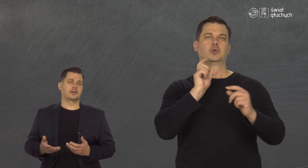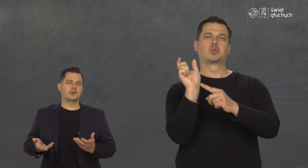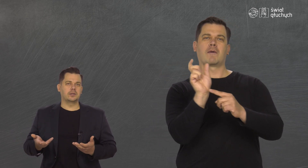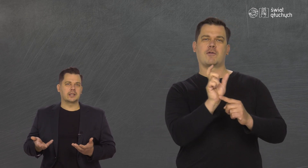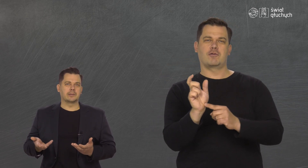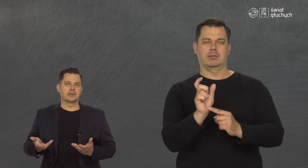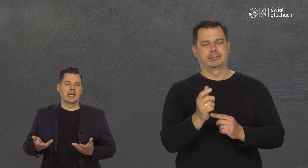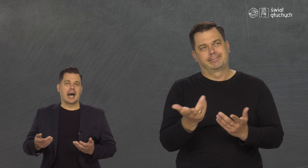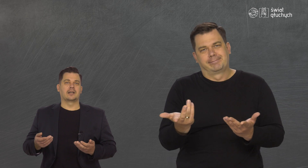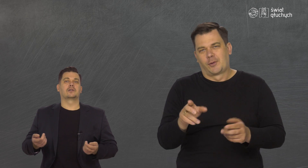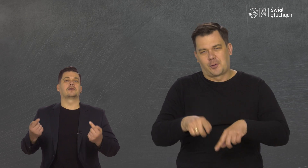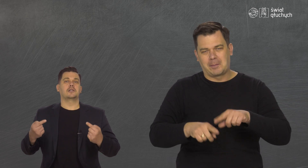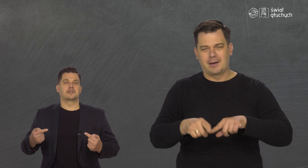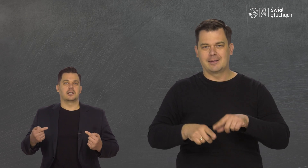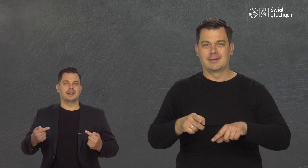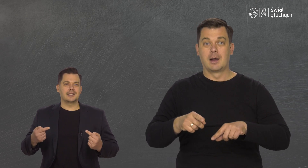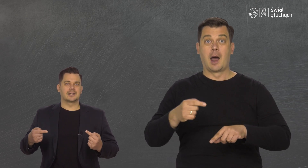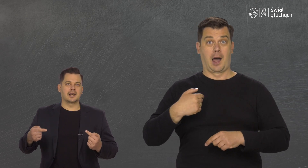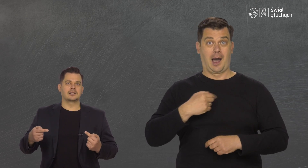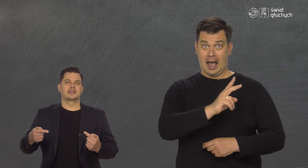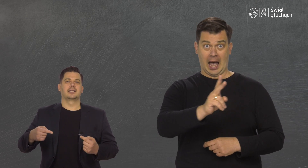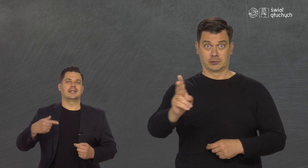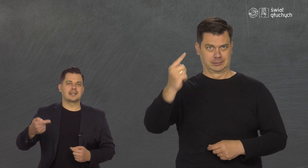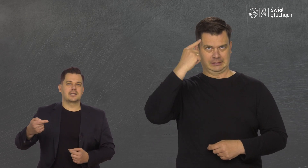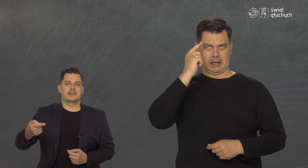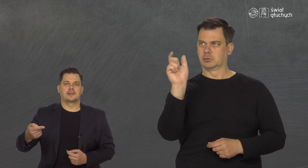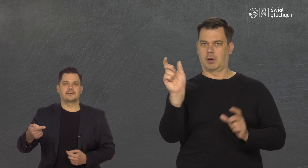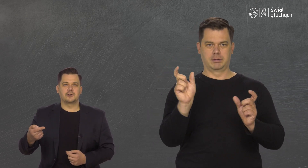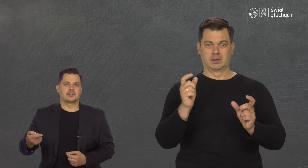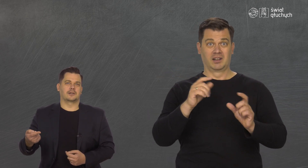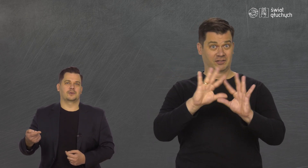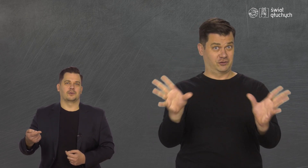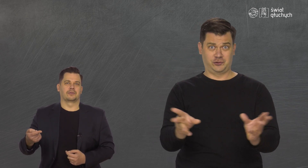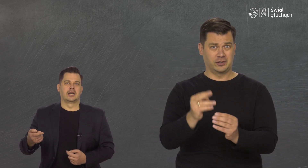I tego nie unikniemy. Ale jednocześnie, nikt z nas nie zna znaczenia wszystkich słów.